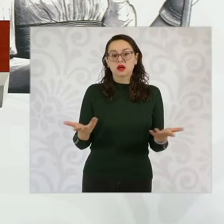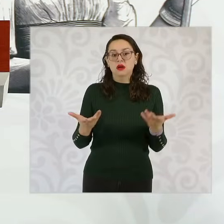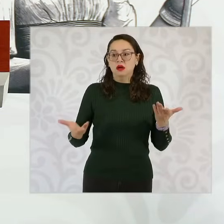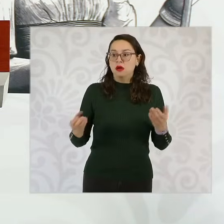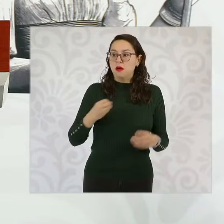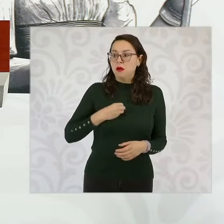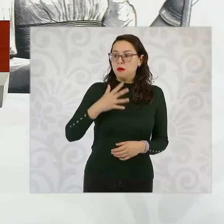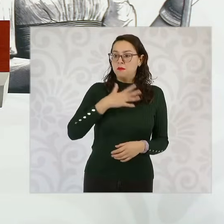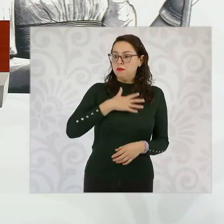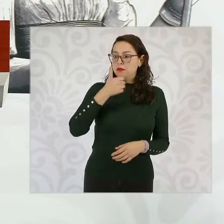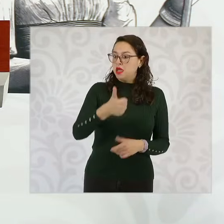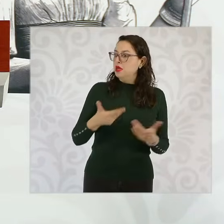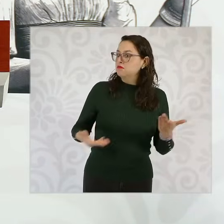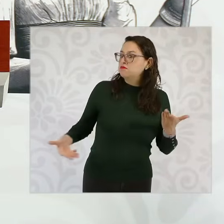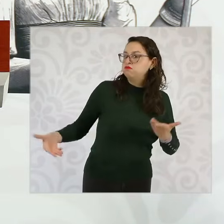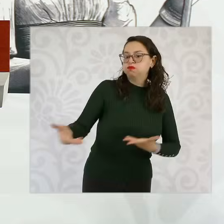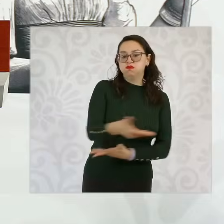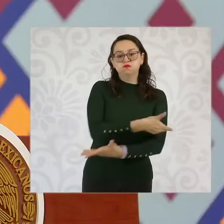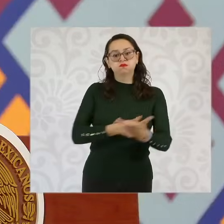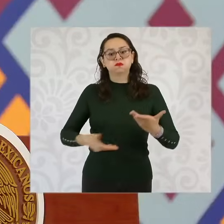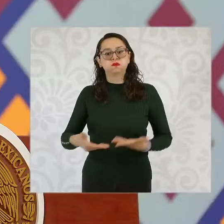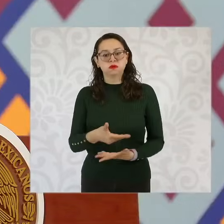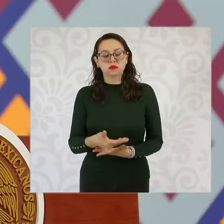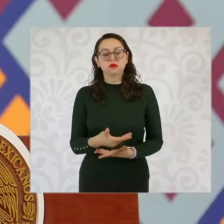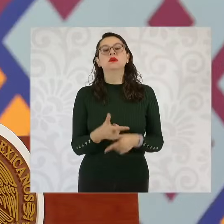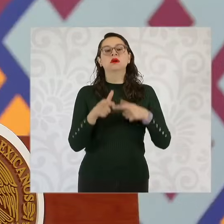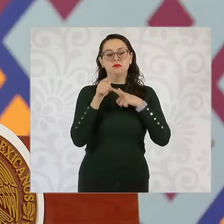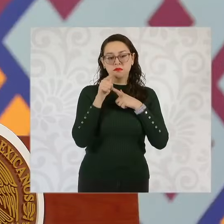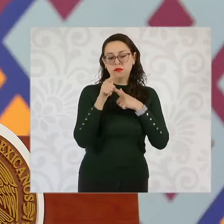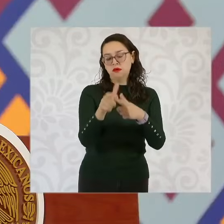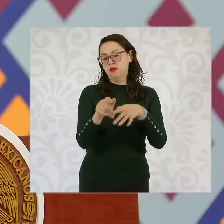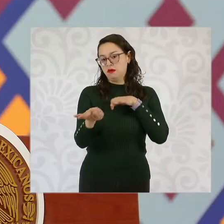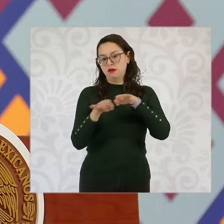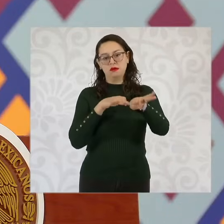para todas y todos y Seguiremos trabajando como lo hemos estado haciendo en todo el